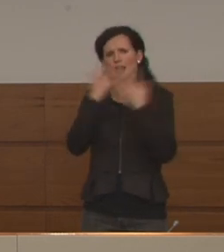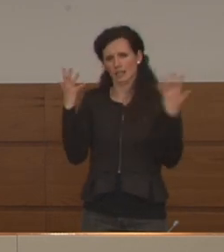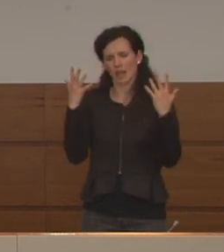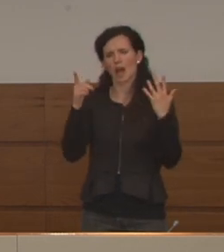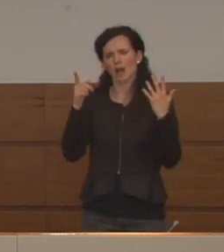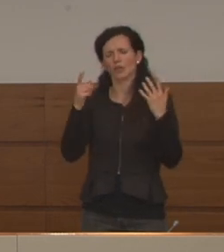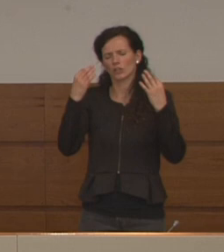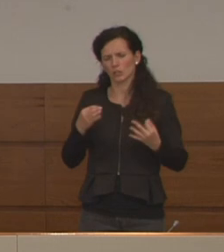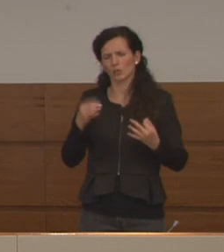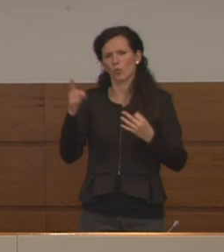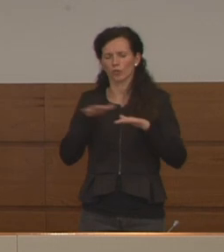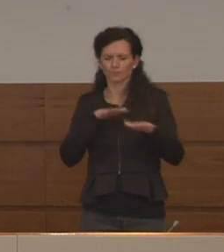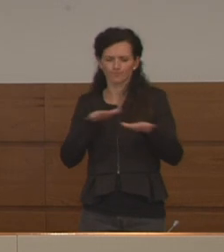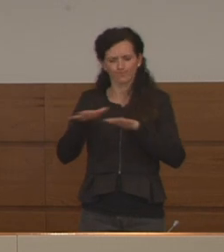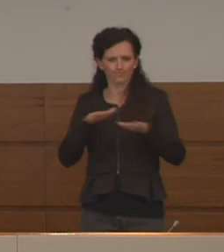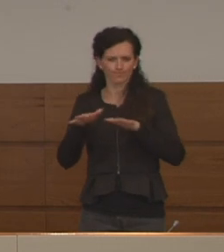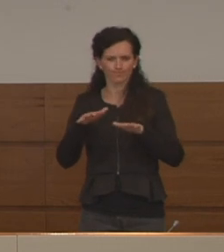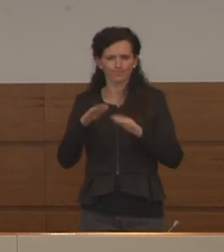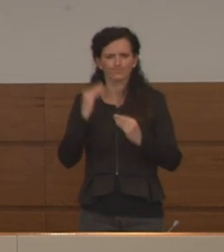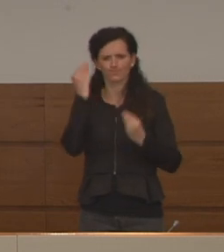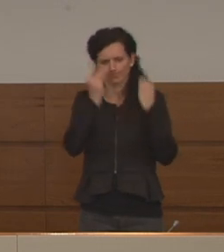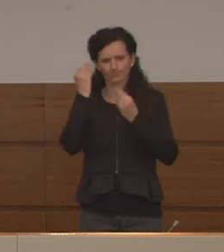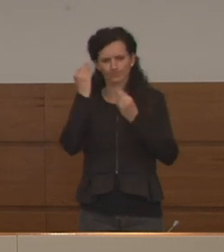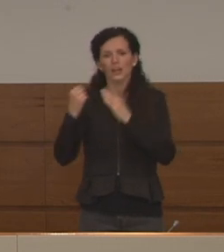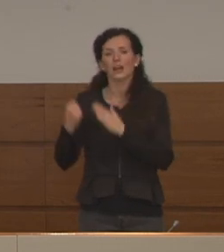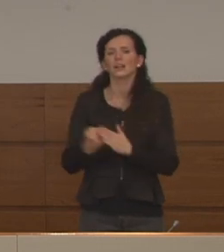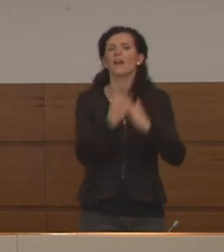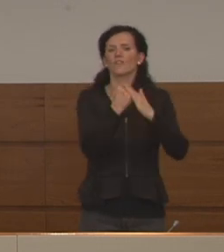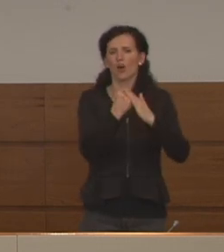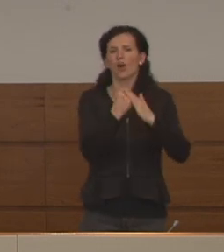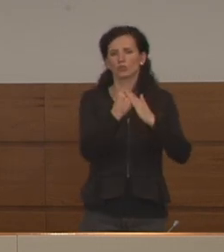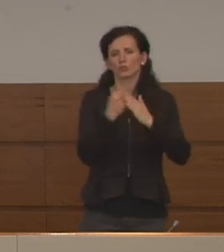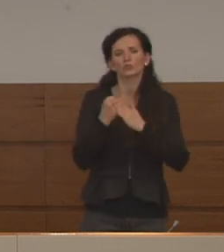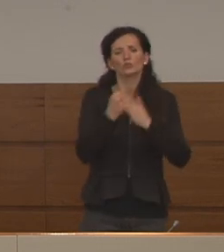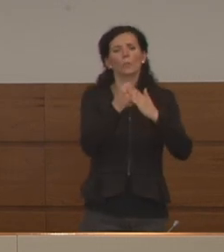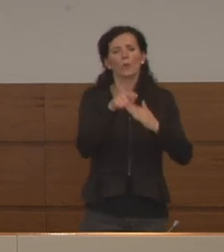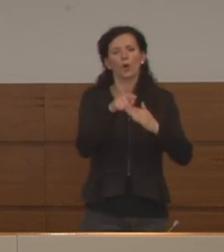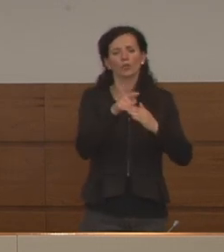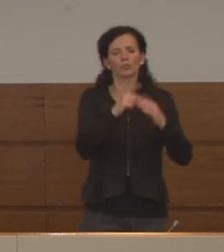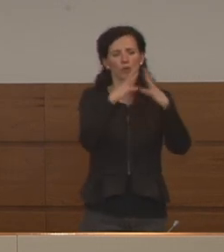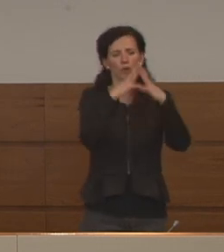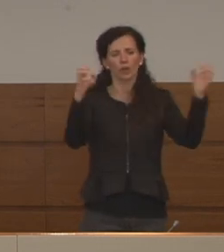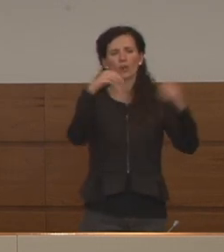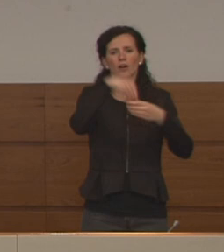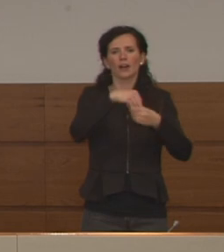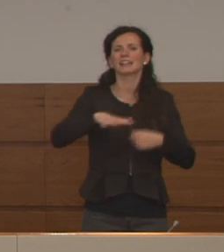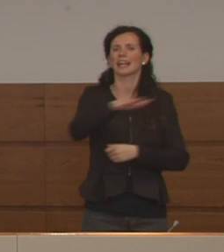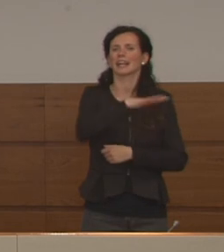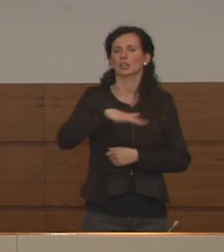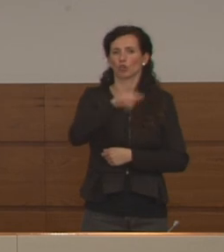investimento massiccio proprio sul rafforzamento delle strutture territoriali. Mi faccia dire un'altra cosa.